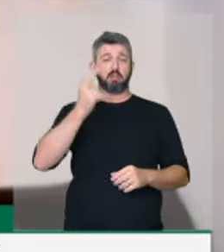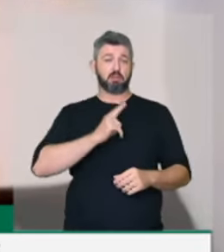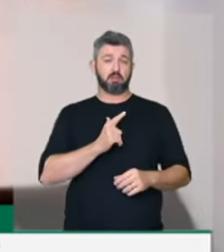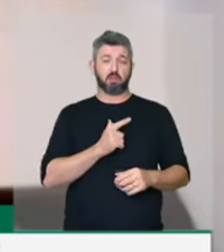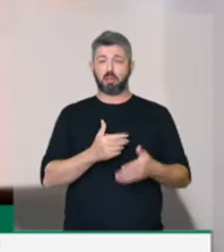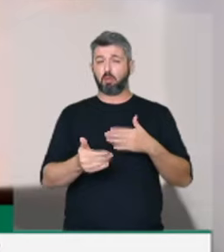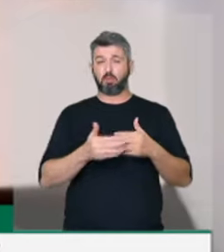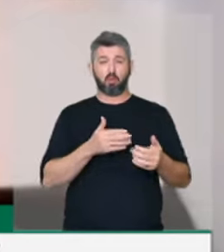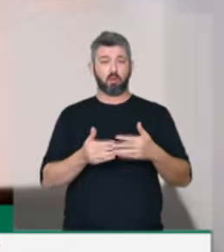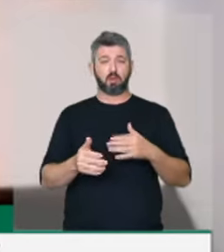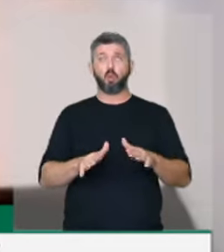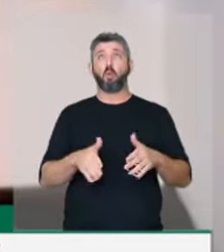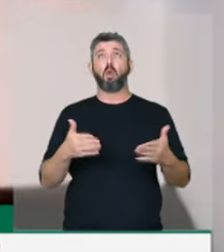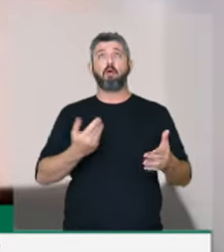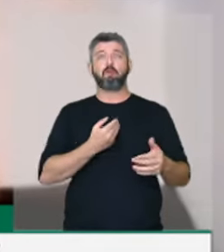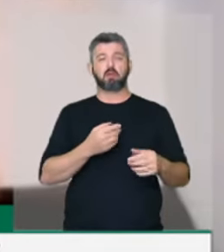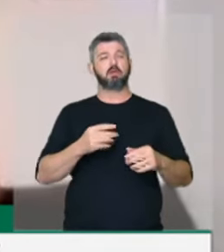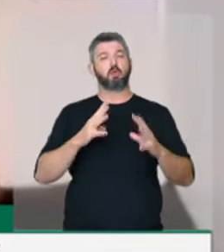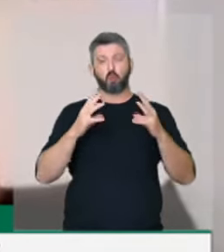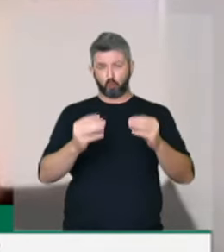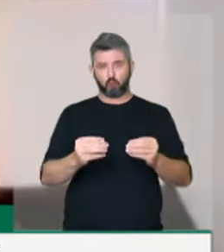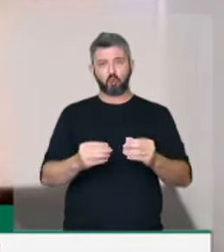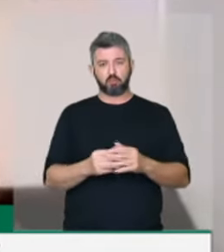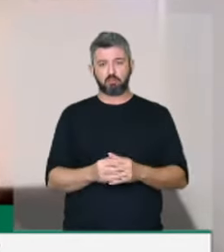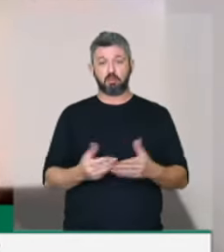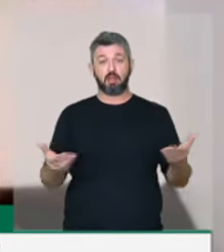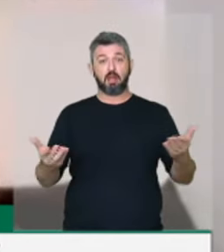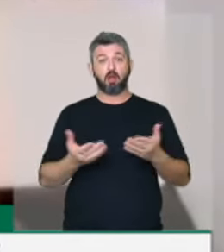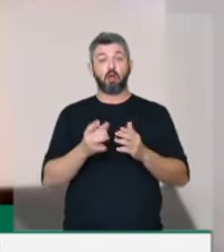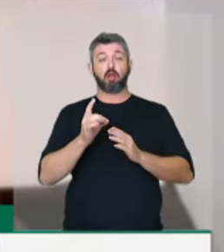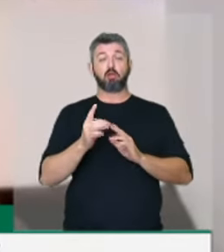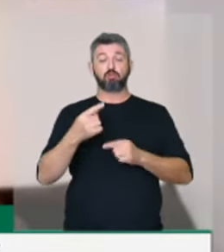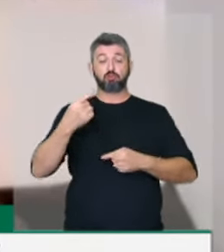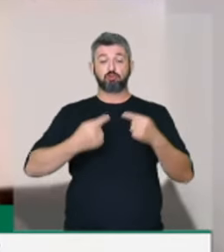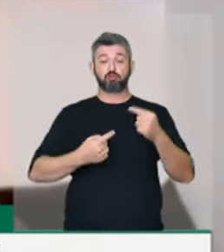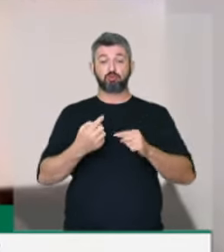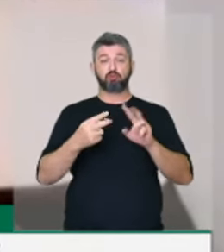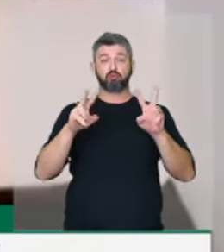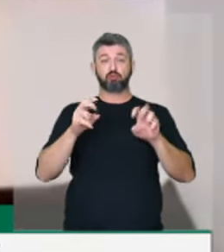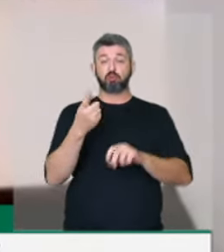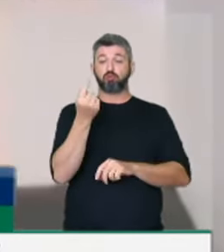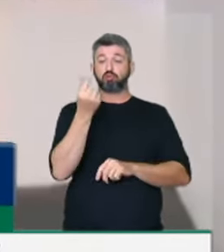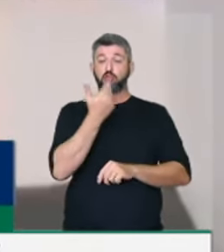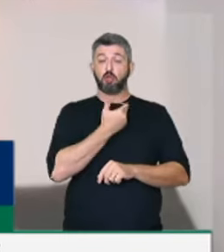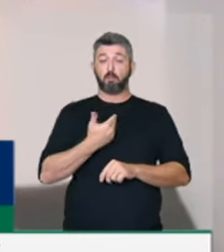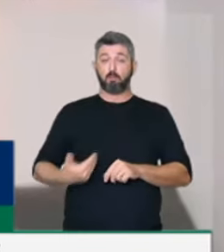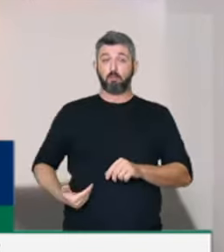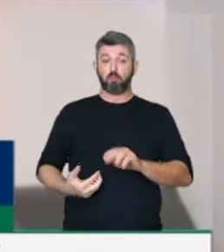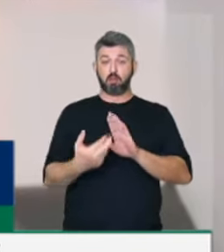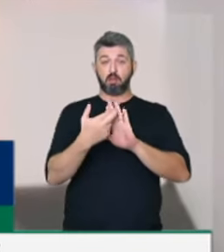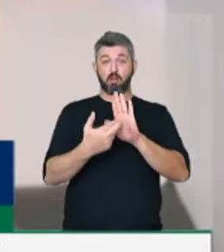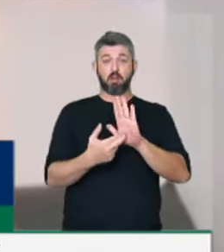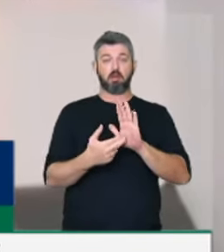EXCEÇÃO. APENAS O QUE ESTÁ SE DISCUTINDO AQUI É DAR UMA REGULAÇÃO PARA OS RECURSOS PÚBLICOS. AQUI SEMPRE FOI ESTA POSIÇÃO, SEM NENHUM PRECONCEITO, SEM NENHUM PÉ